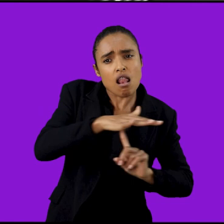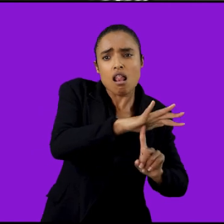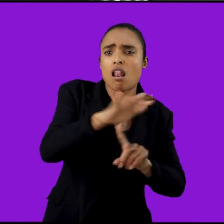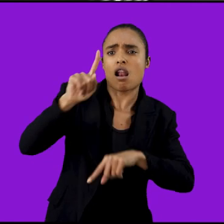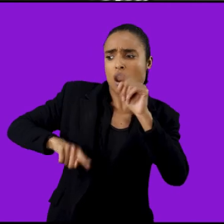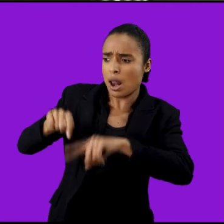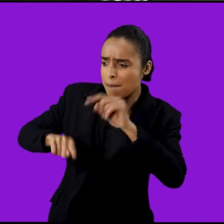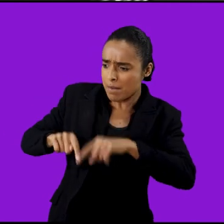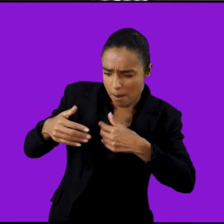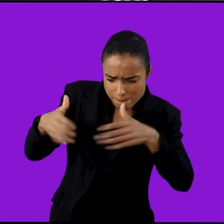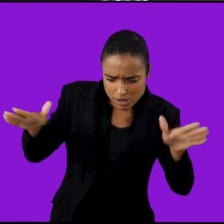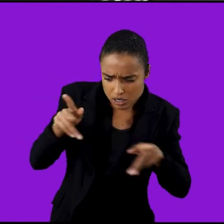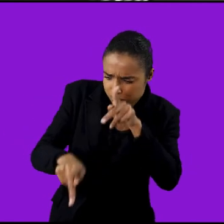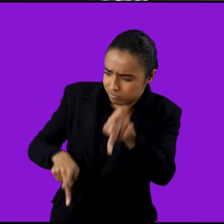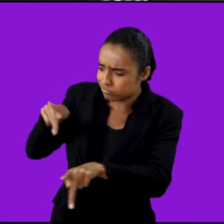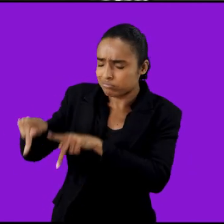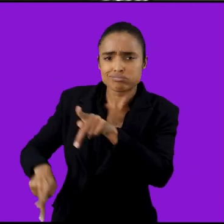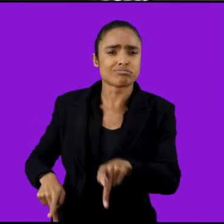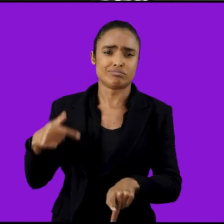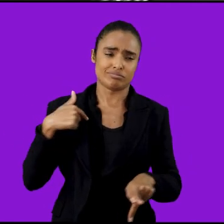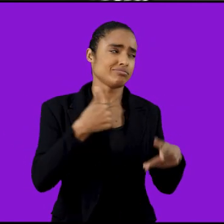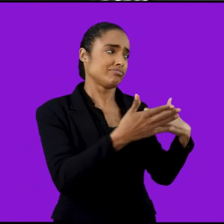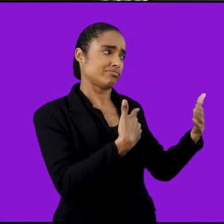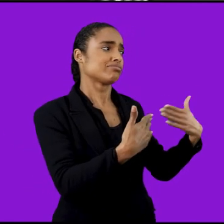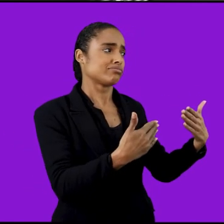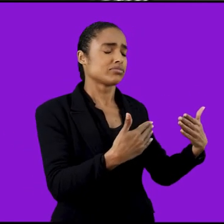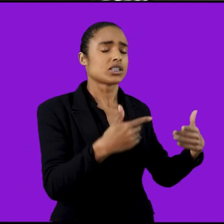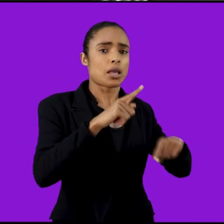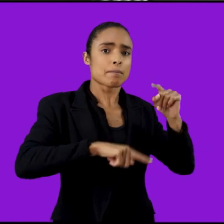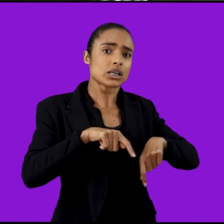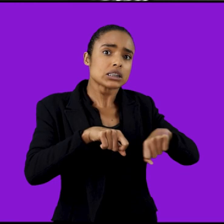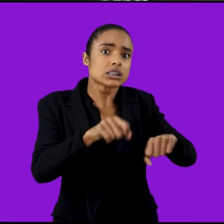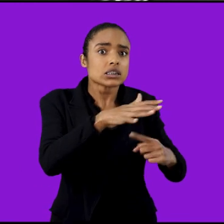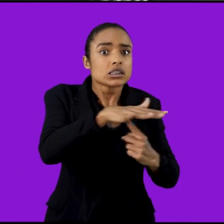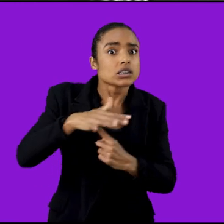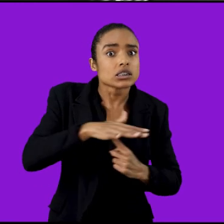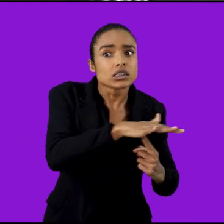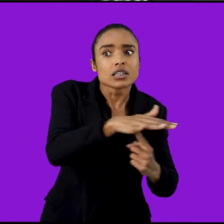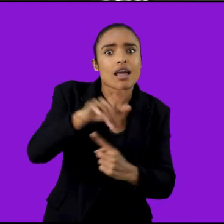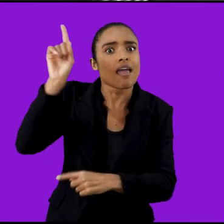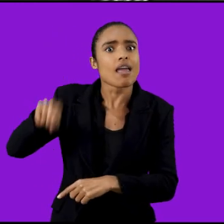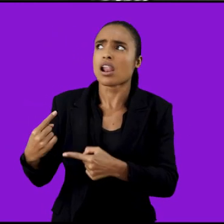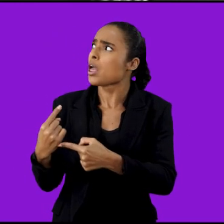Eu queria muito falar disso com você porque é um ponto cego da nossa história… parece